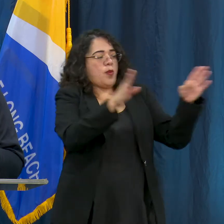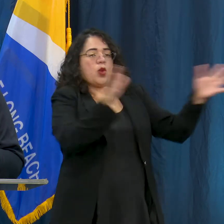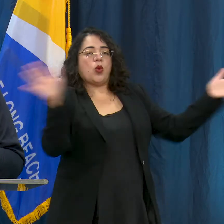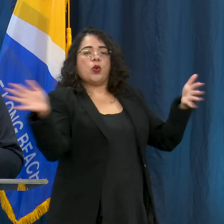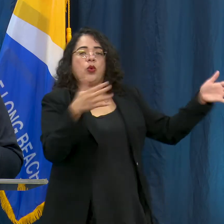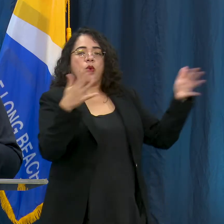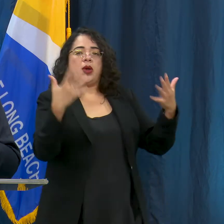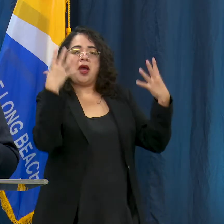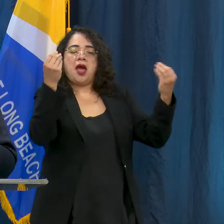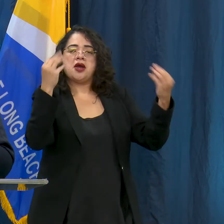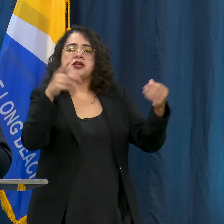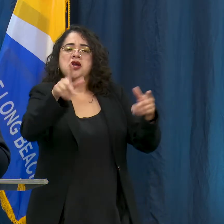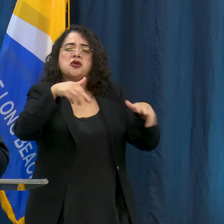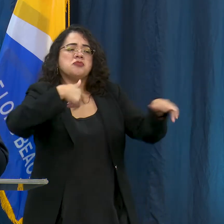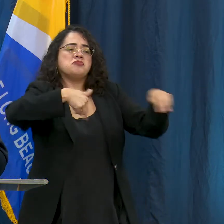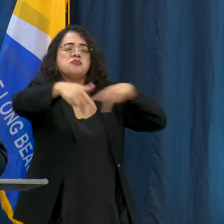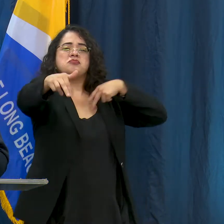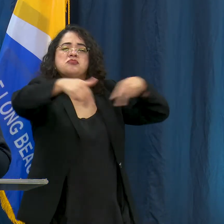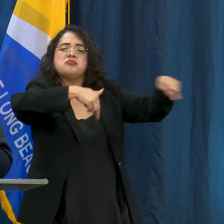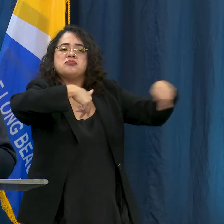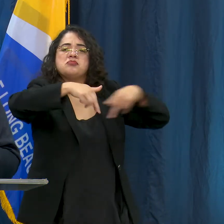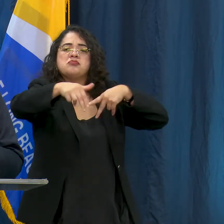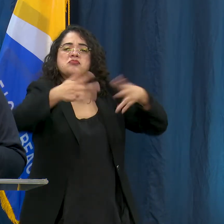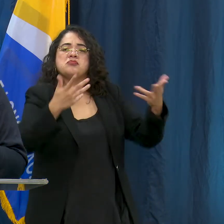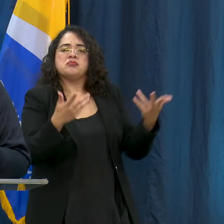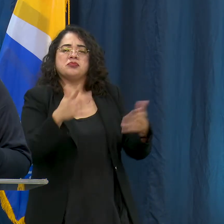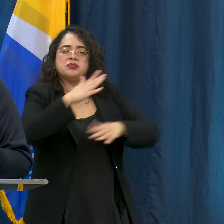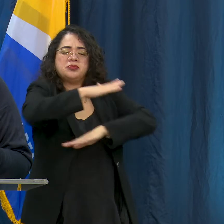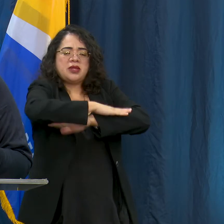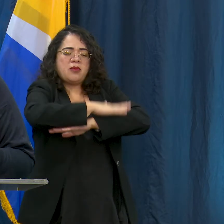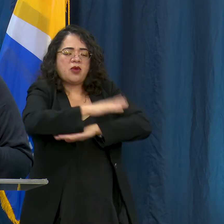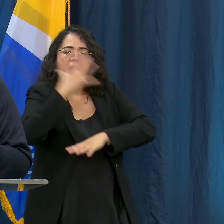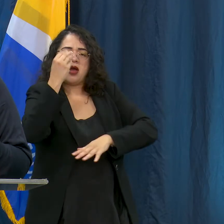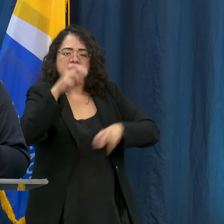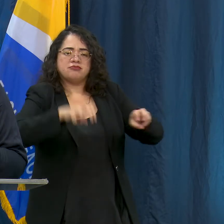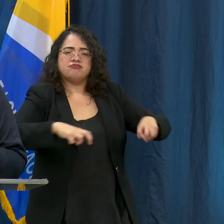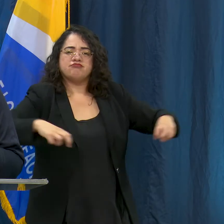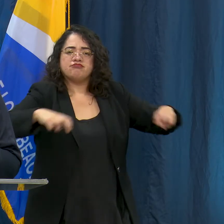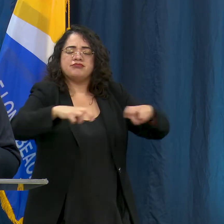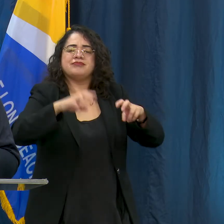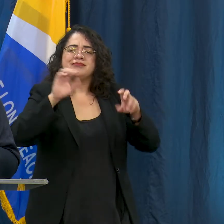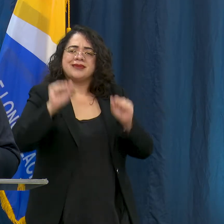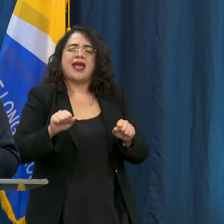familias en F wearin los negocios o este es una manera de poder a abrir un poco